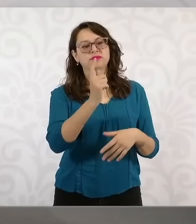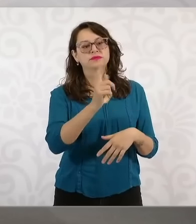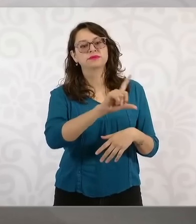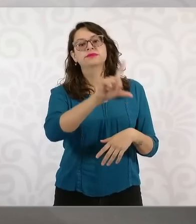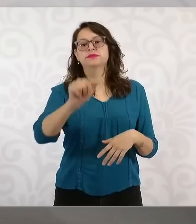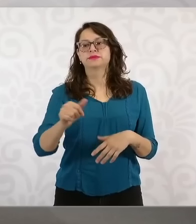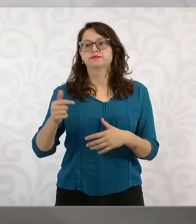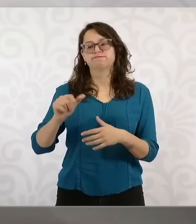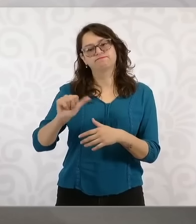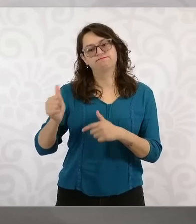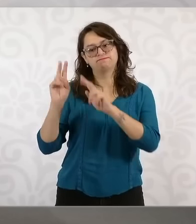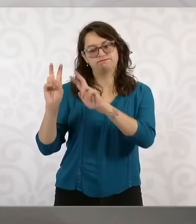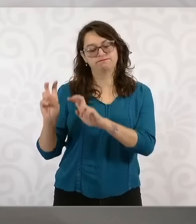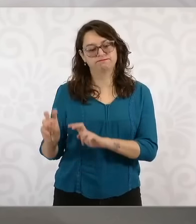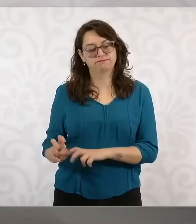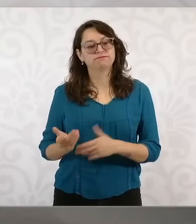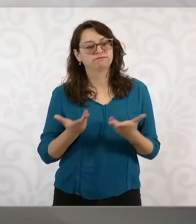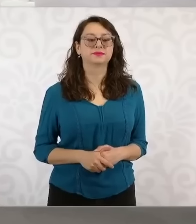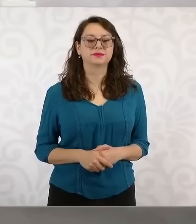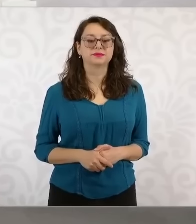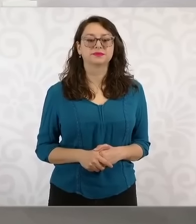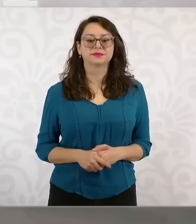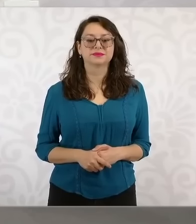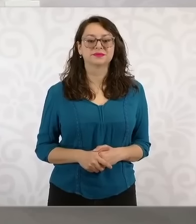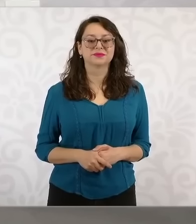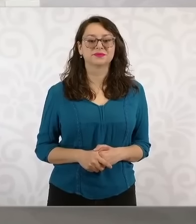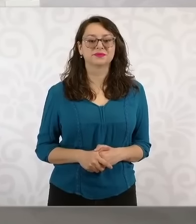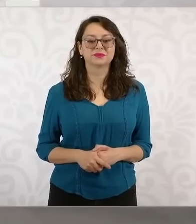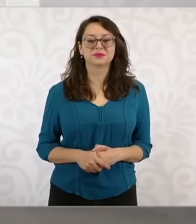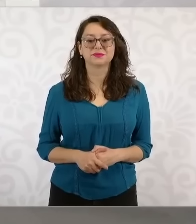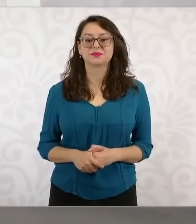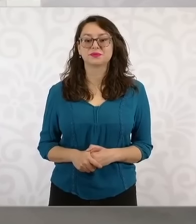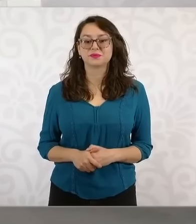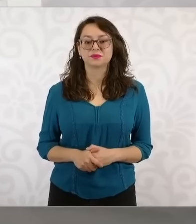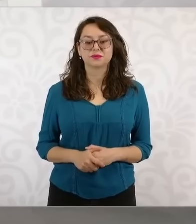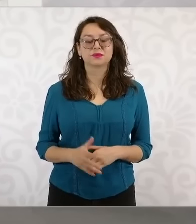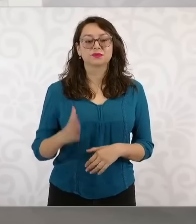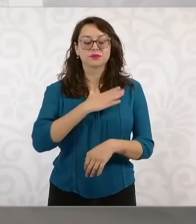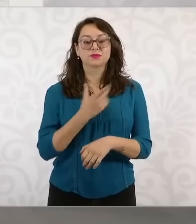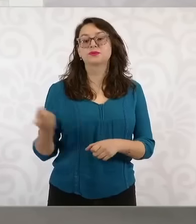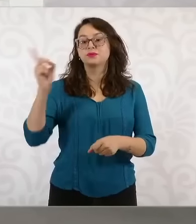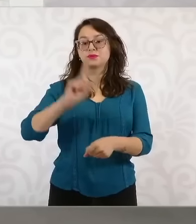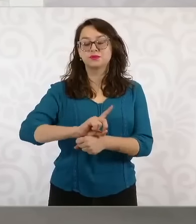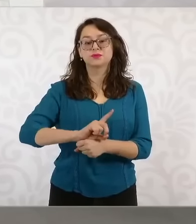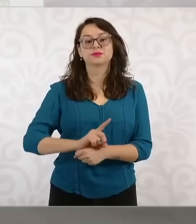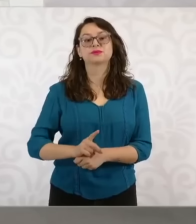las deudas de la financiera. Adelante. Muy buenos días. Con su permiso, presidenta. Buenos días a